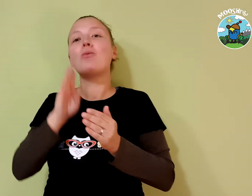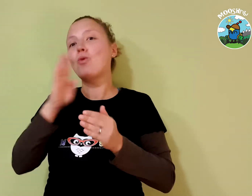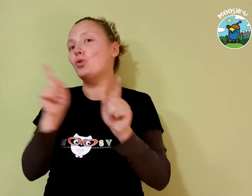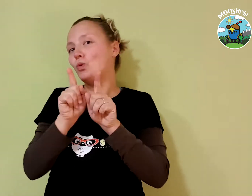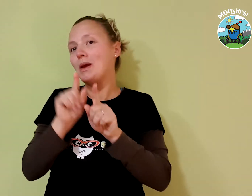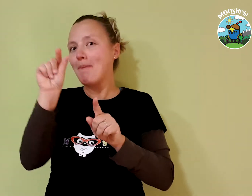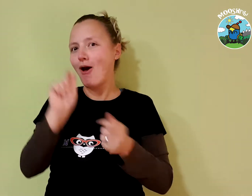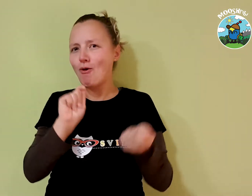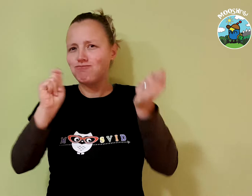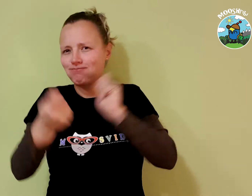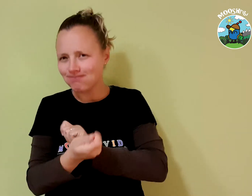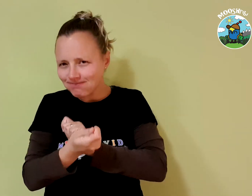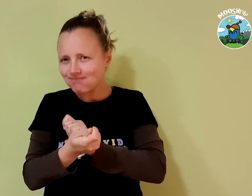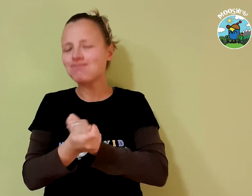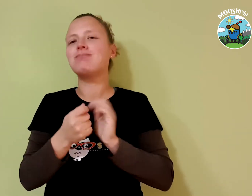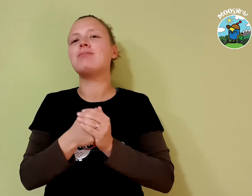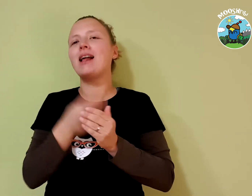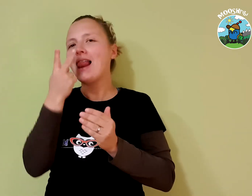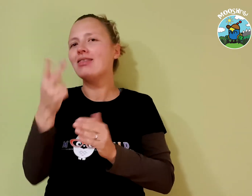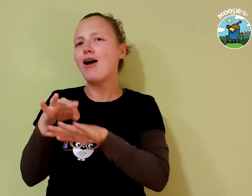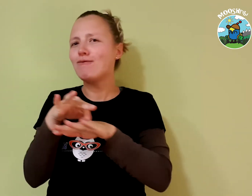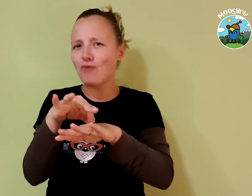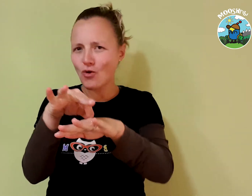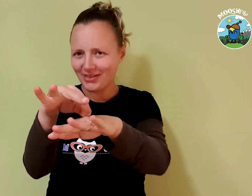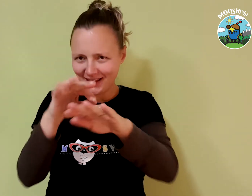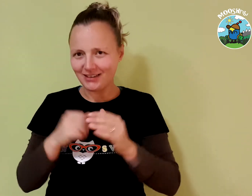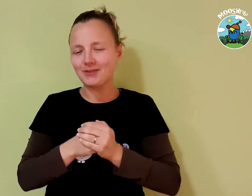Imamo tudi samo tokrat majhno spremembo pri vodenju.